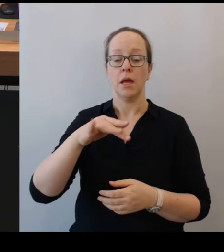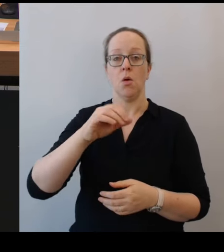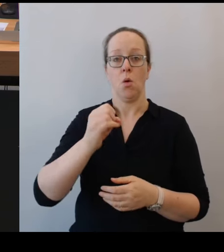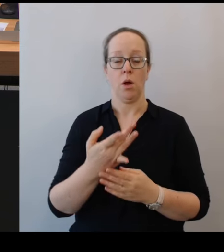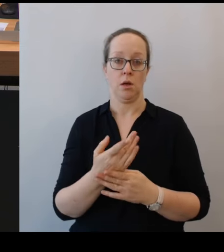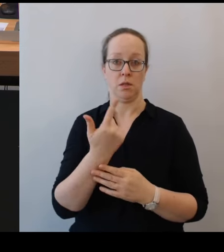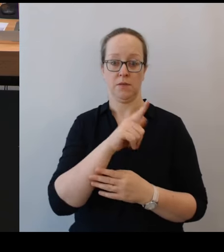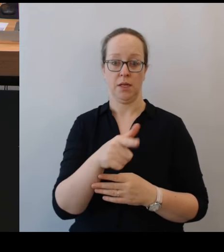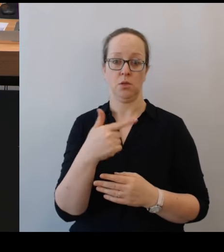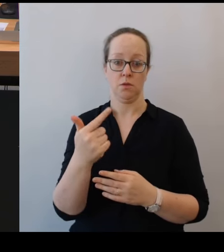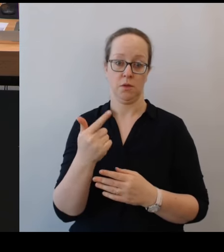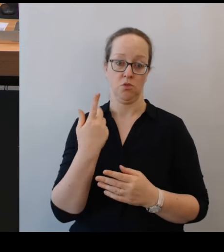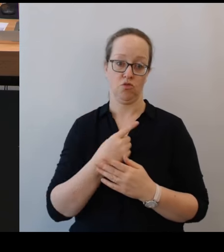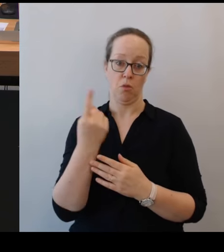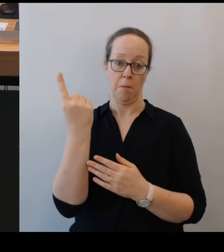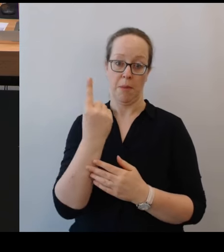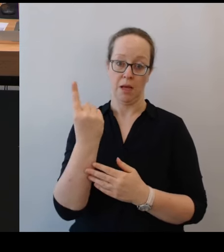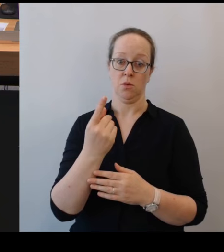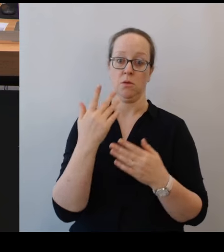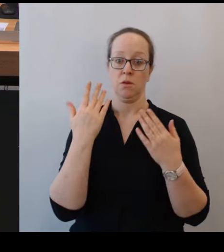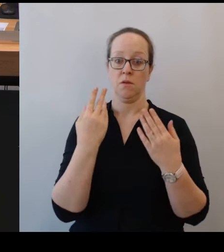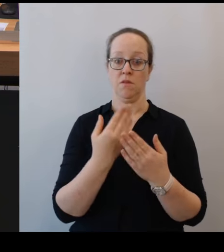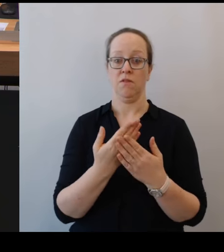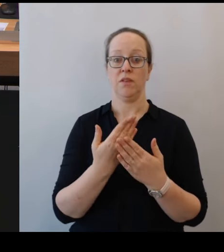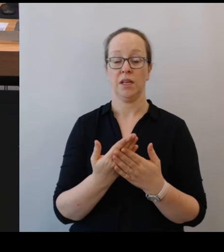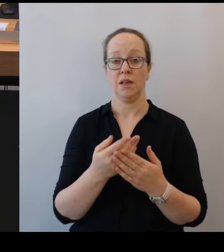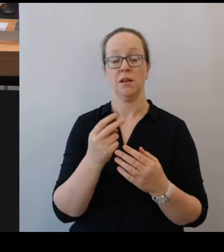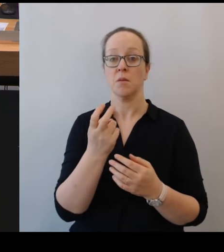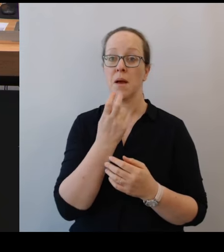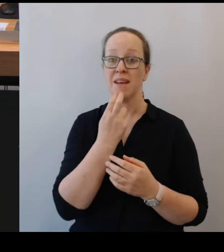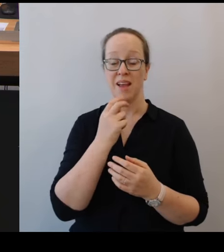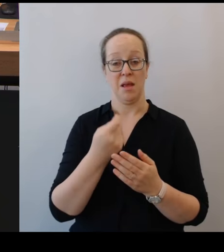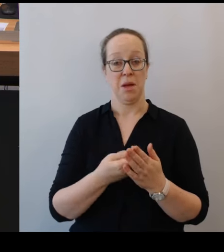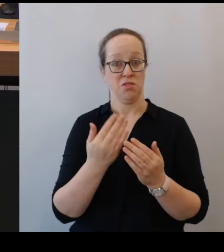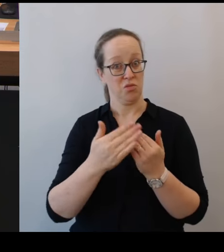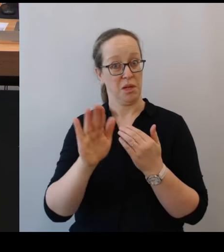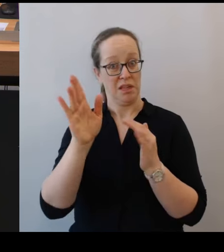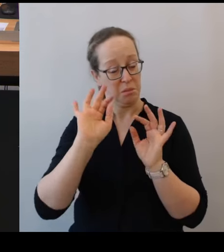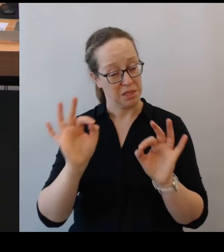Nachdem nunmehr das Bundesverfassungsgericht auch noch den Weg frei gemacht hat, dass Geschäftsreisende ebenfalls